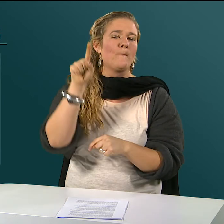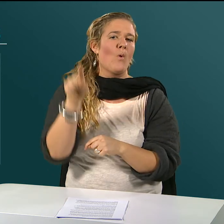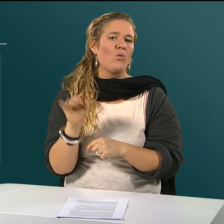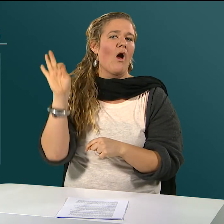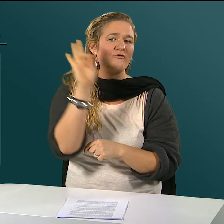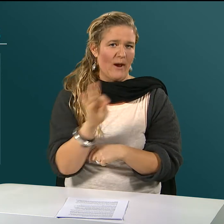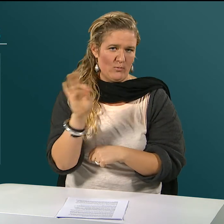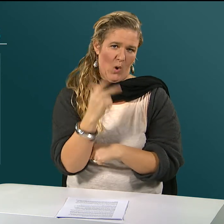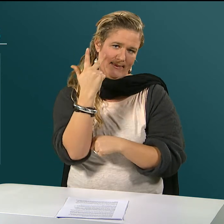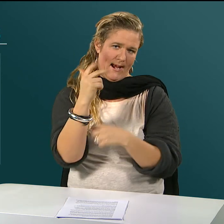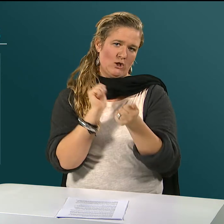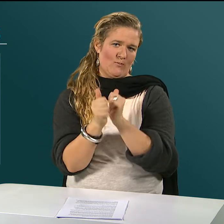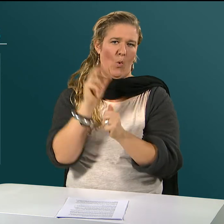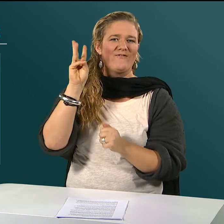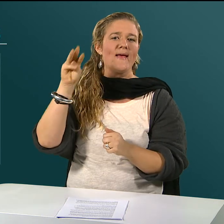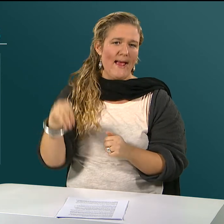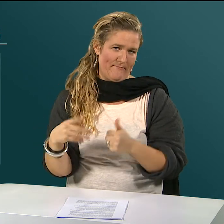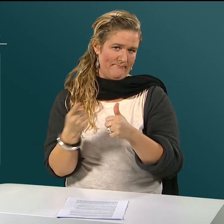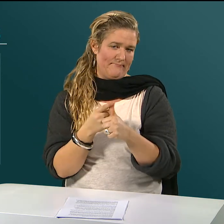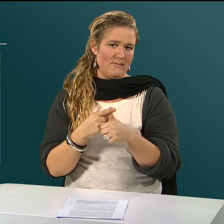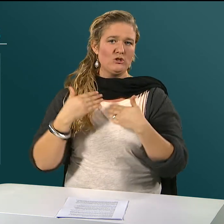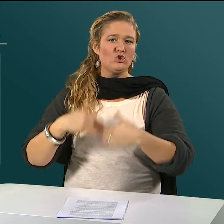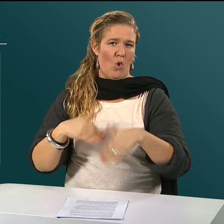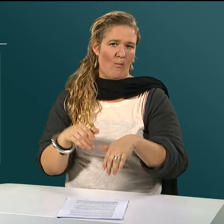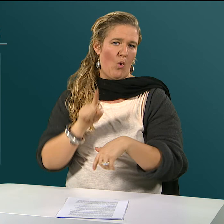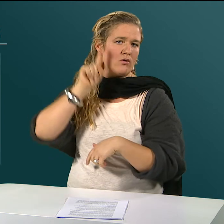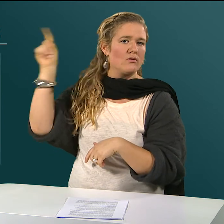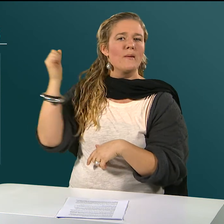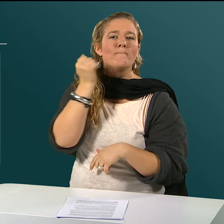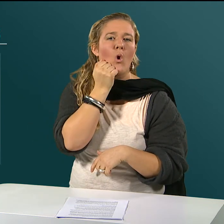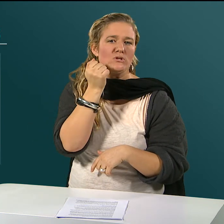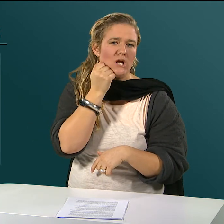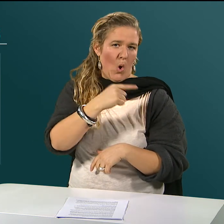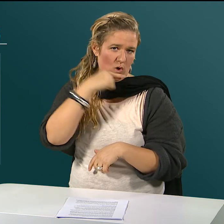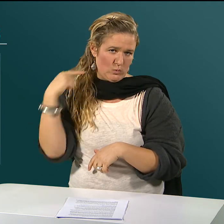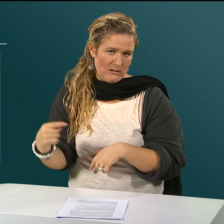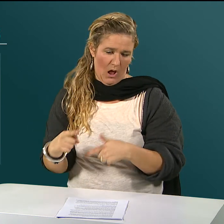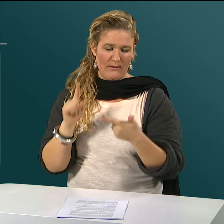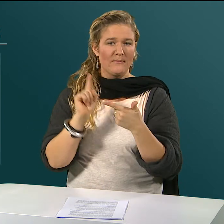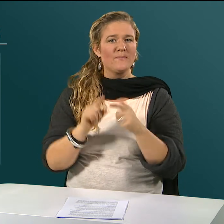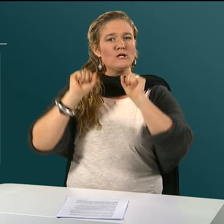Im Monat Februar finden 3 Weltmeisterschaften statt: Snowboard in Moskau, Russland,